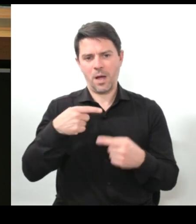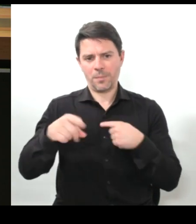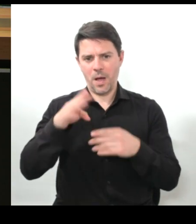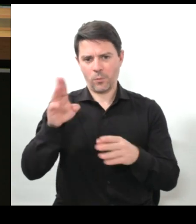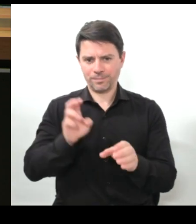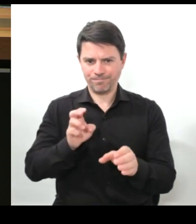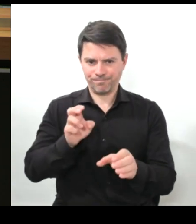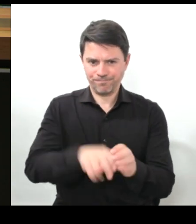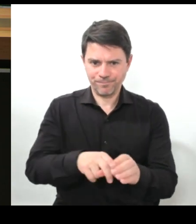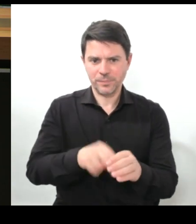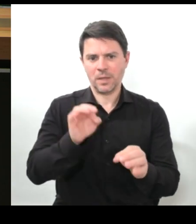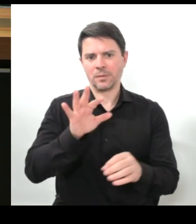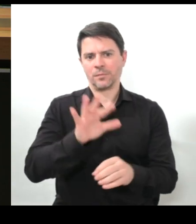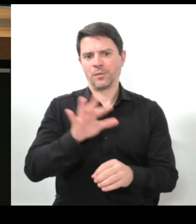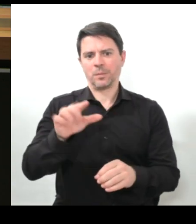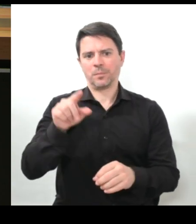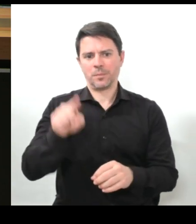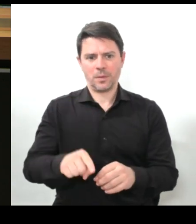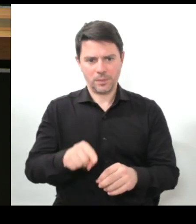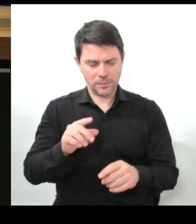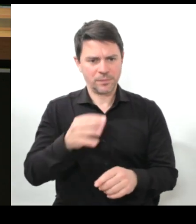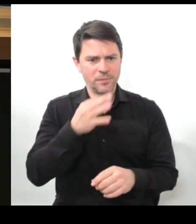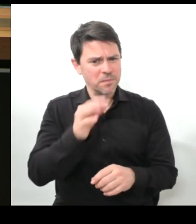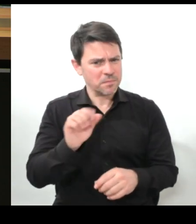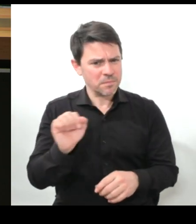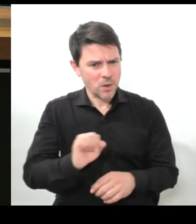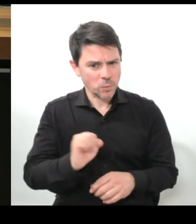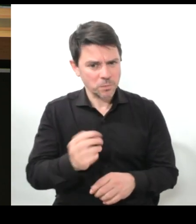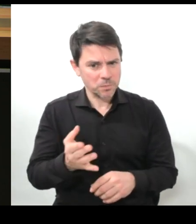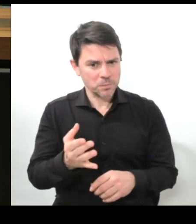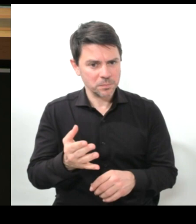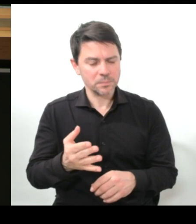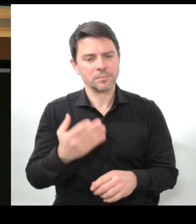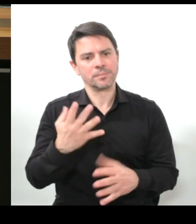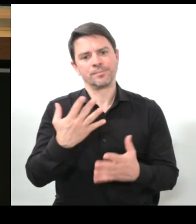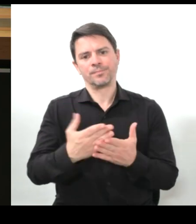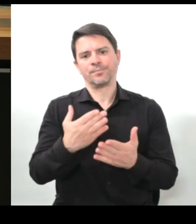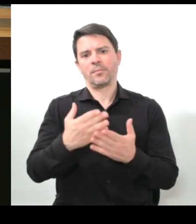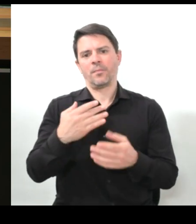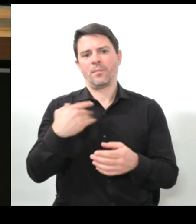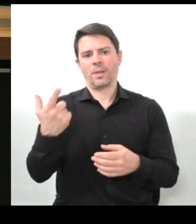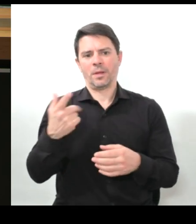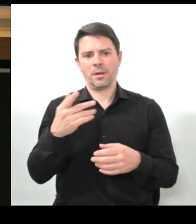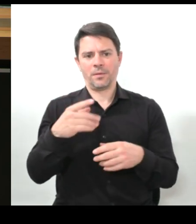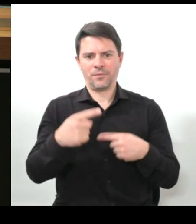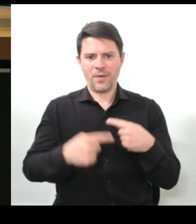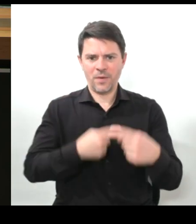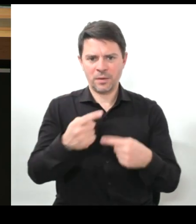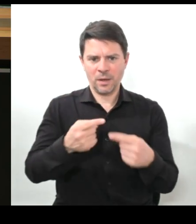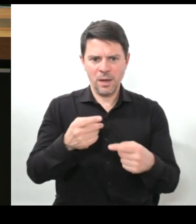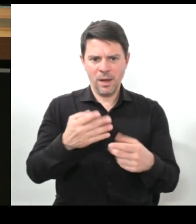Schließlich: Warum haben wir nicht schon längst das, was die FDP-Fraktion seit langem in diesem Haus fordert, ein politisches Bezirksamt,